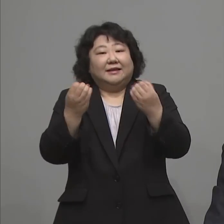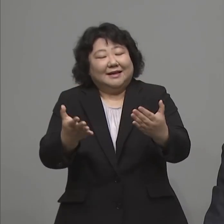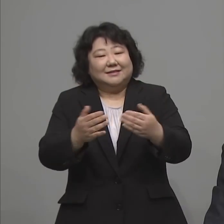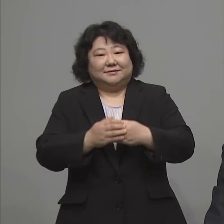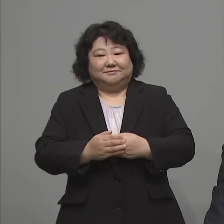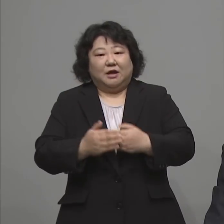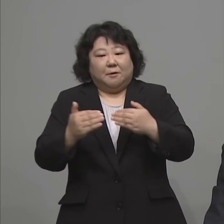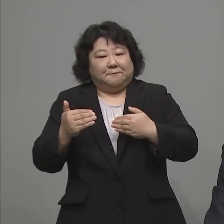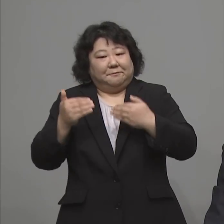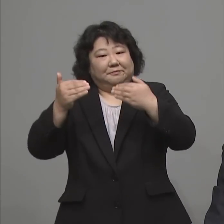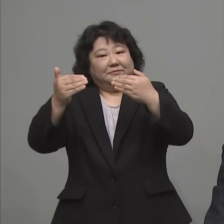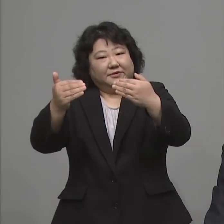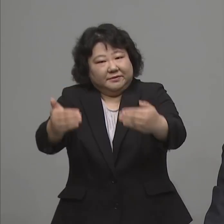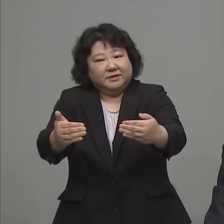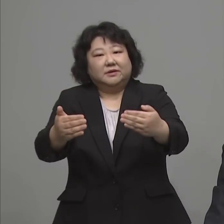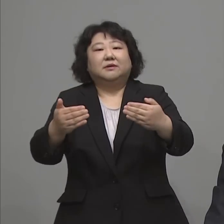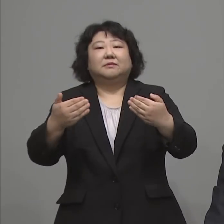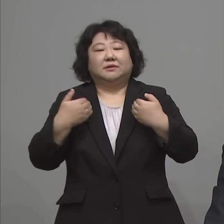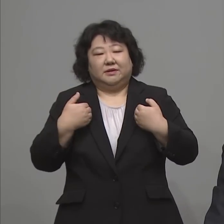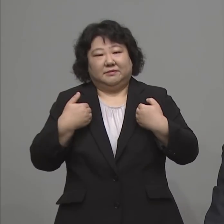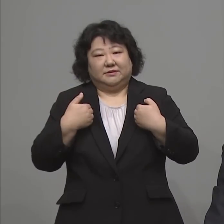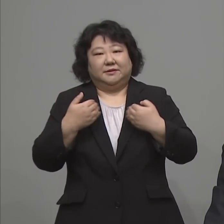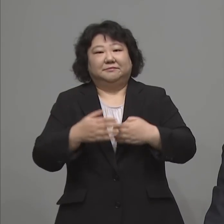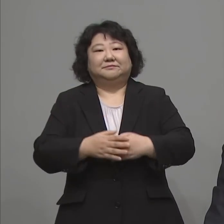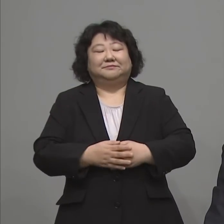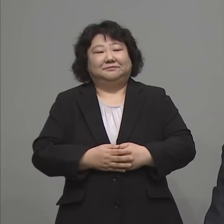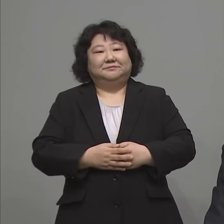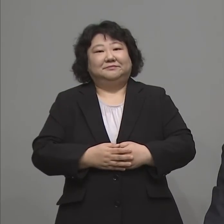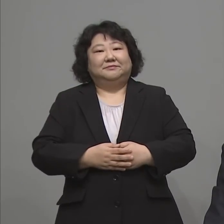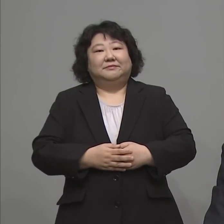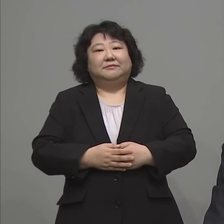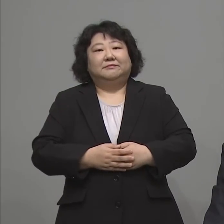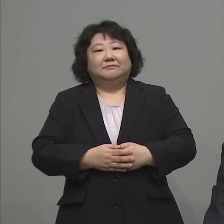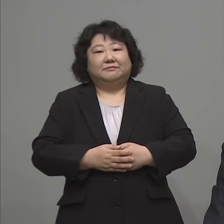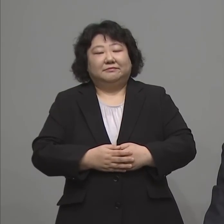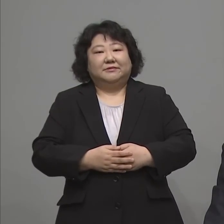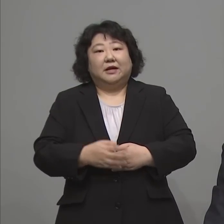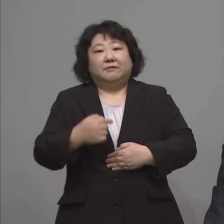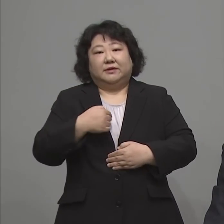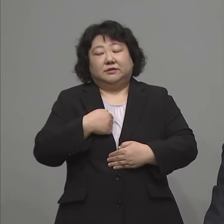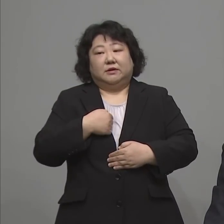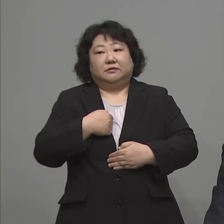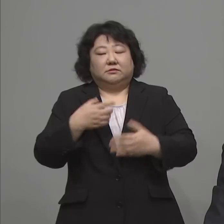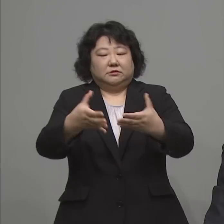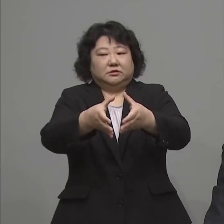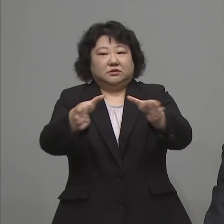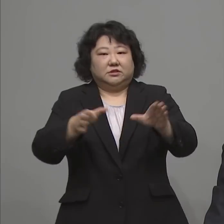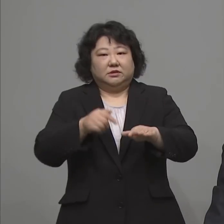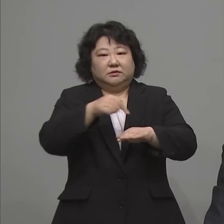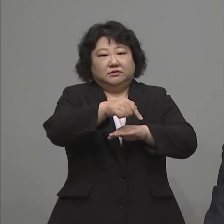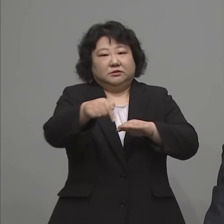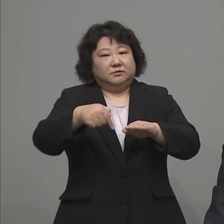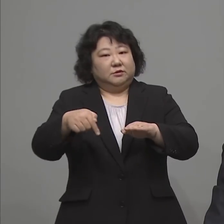大きな一歩を 踏み出さなければなりません 私は チームとちぎの力で